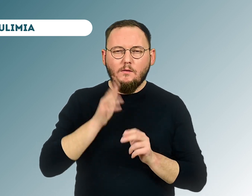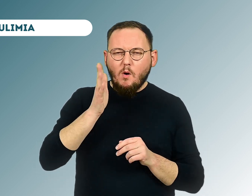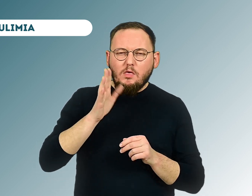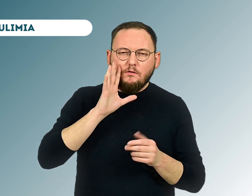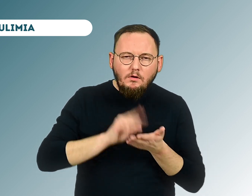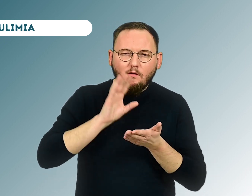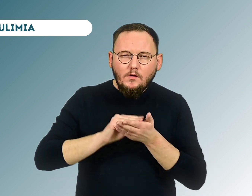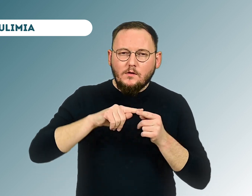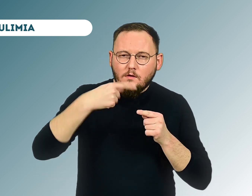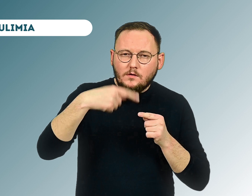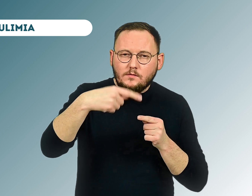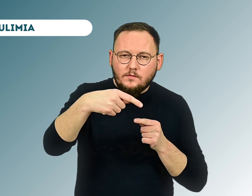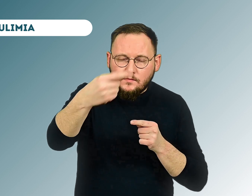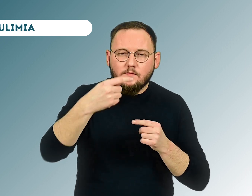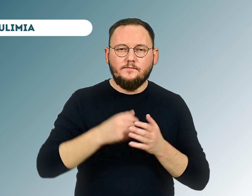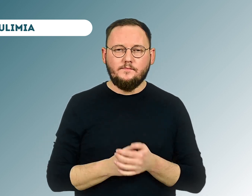potem powtarzanie czynności (zachowanie kompensacyjne),